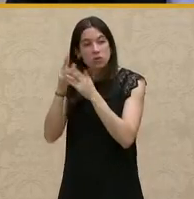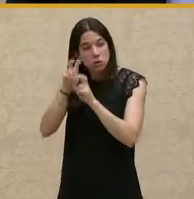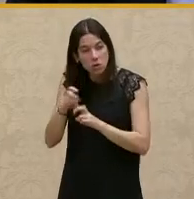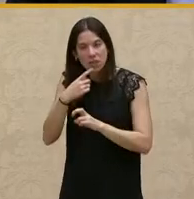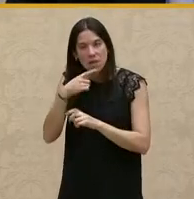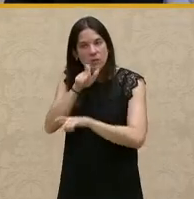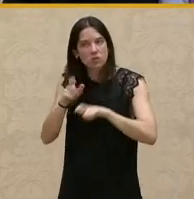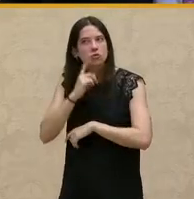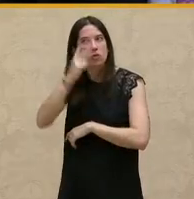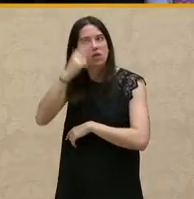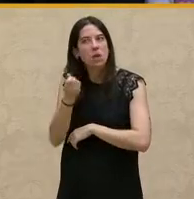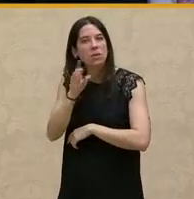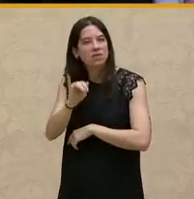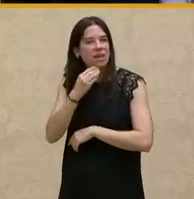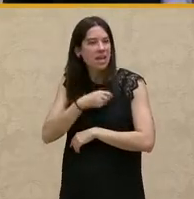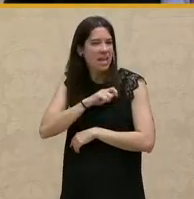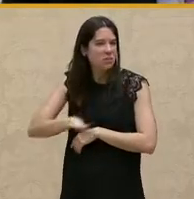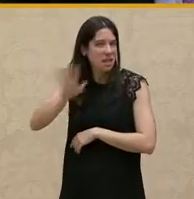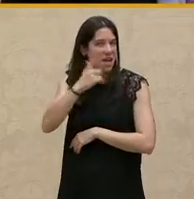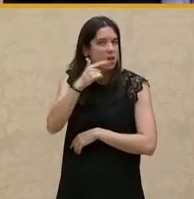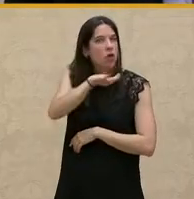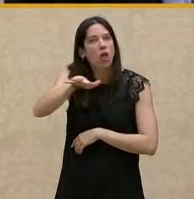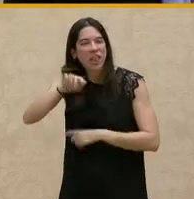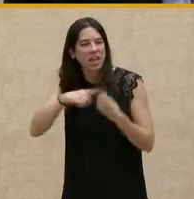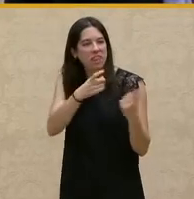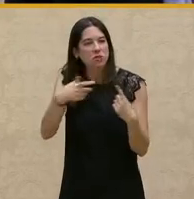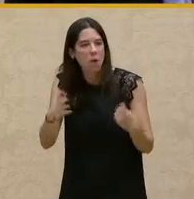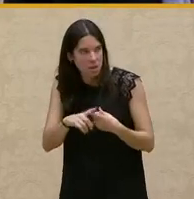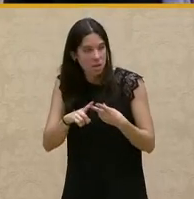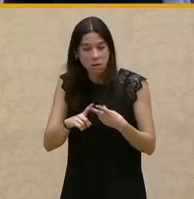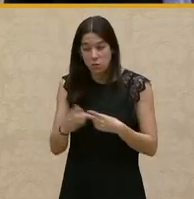España, dónde estaban, qué necesidades tenían. Se ha hechos en realidad desde entonces dos